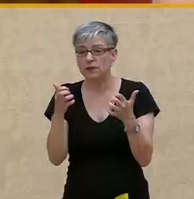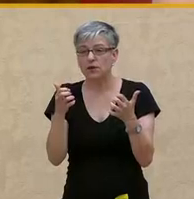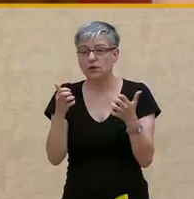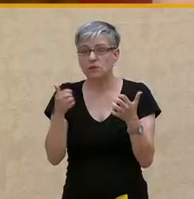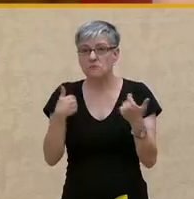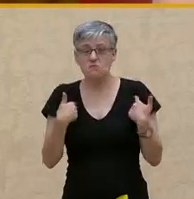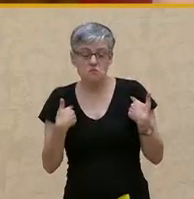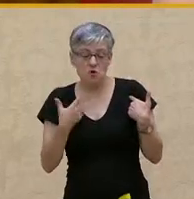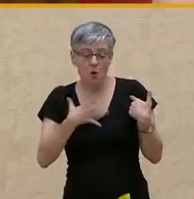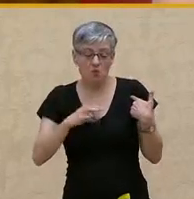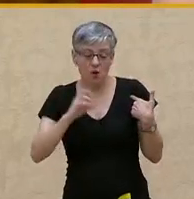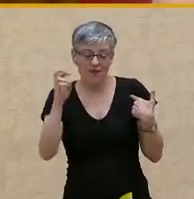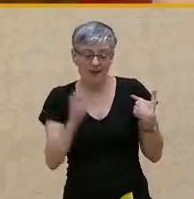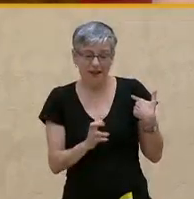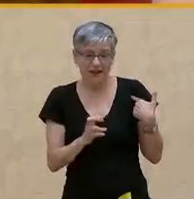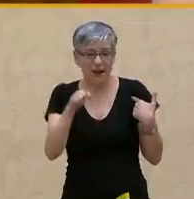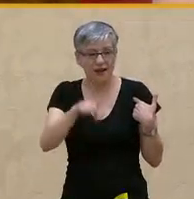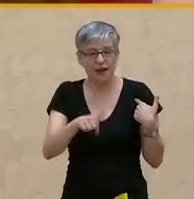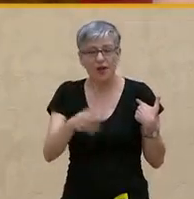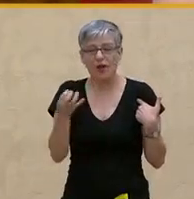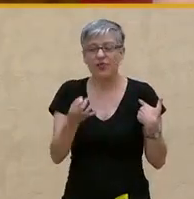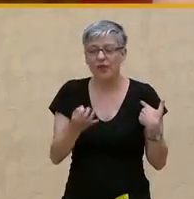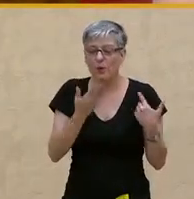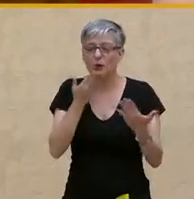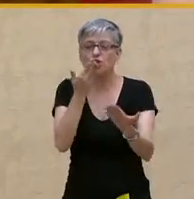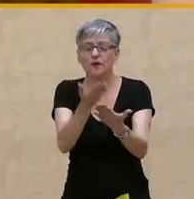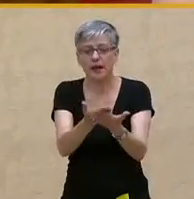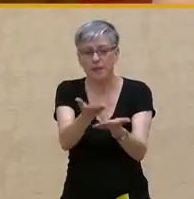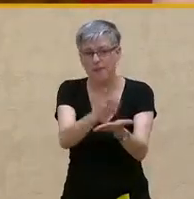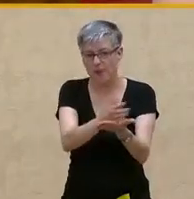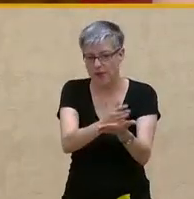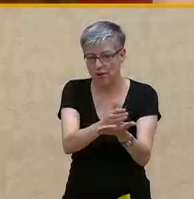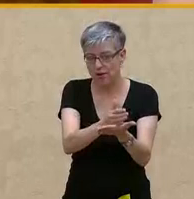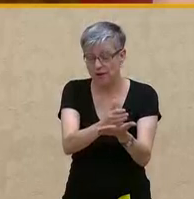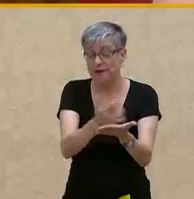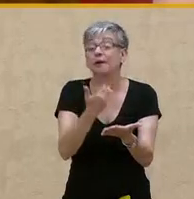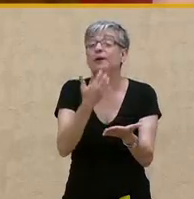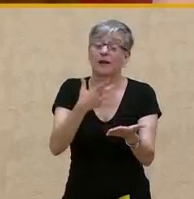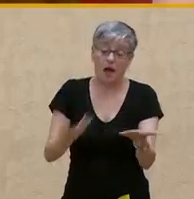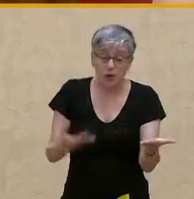yo para venir aquí tengo que solicitar sa mediación. Al ser ocio y tiempo libre no está